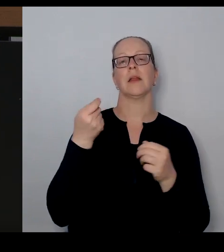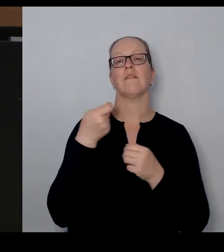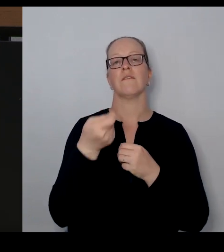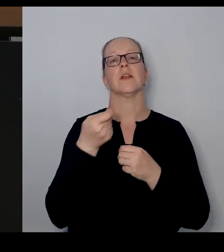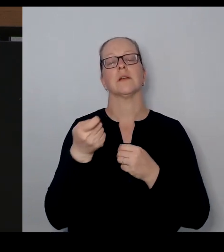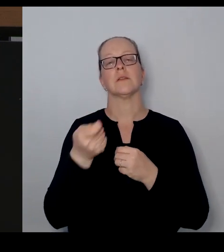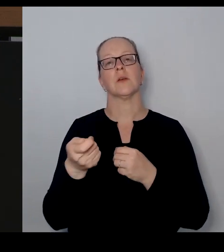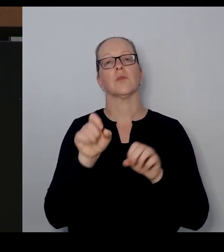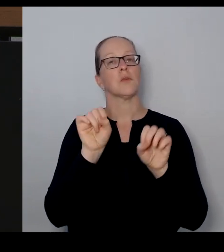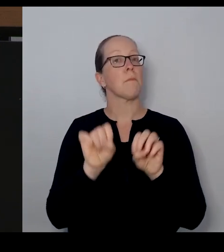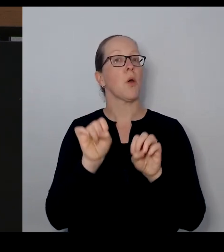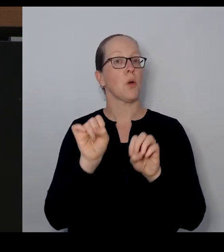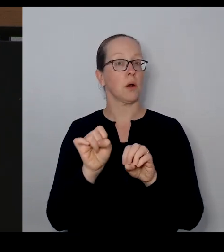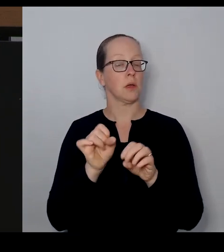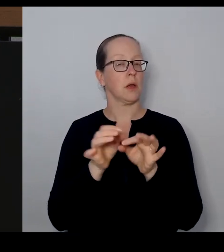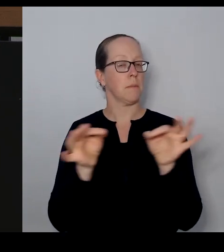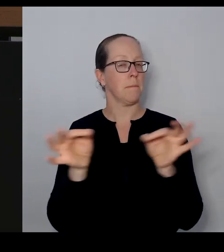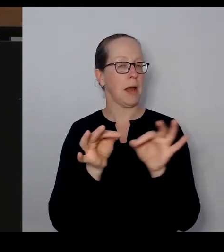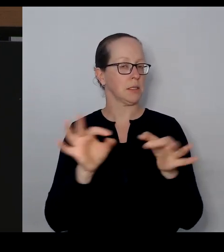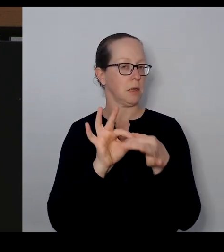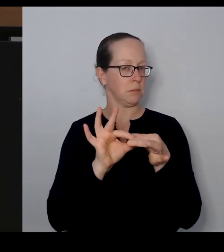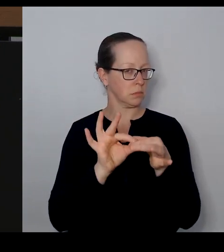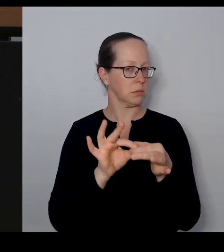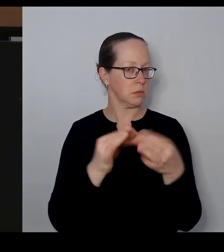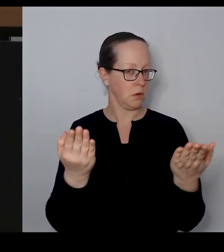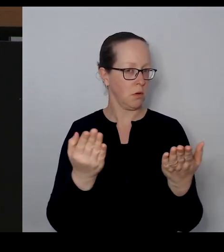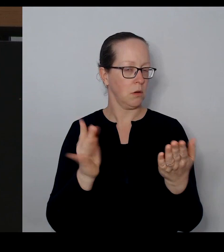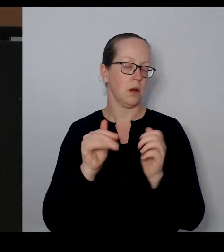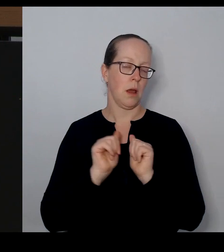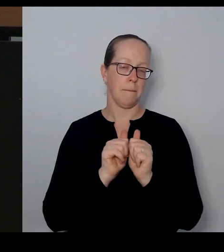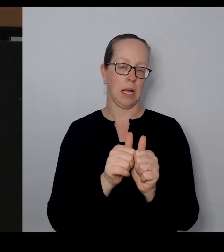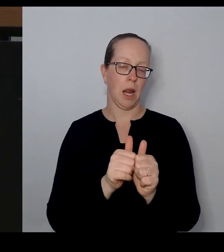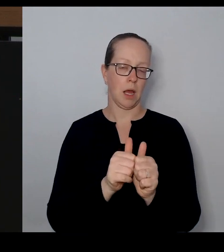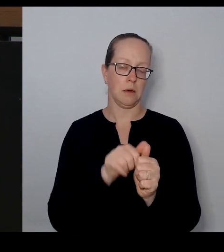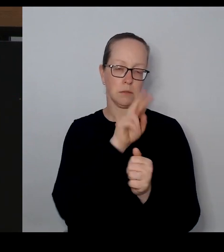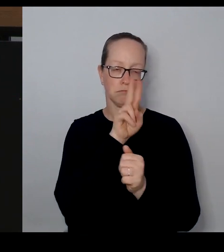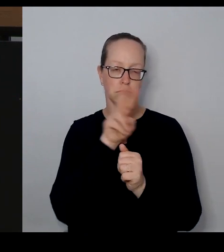Er warnt davor, nun den vermeintlichen Spielraum zu überdehnen